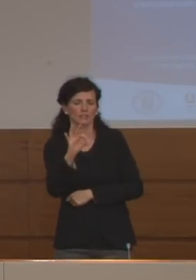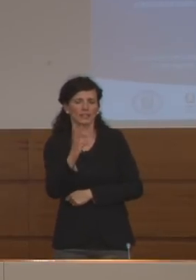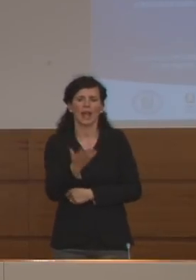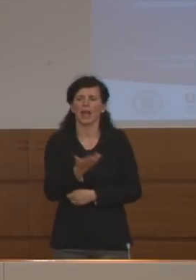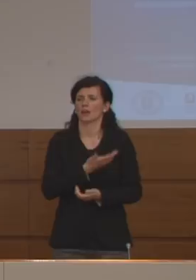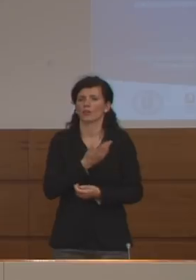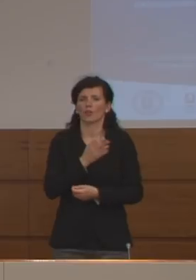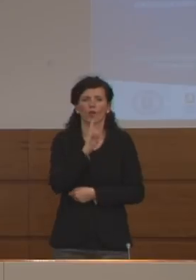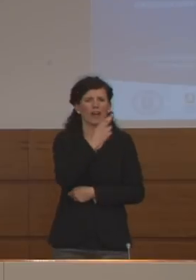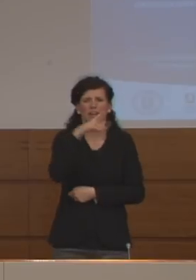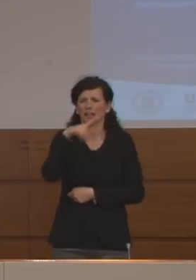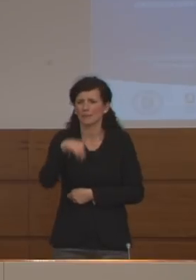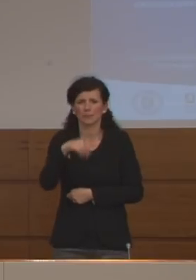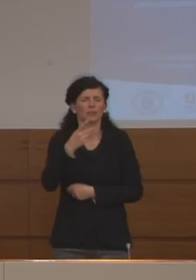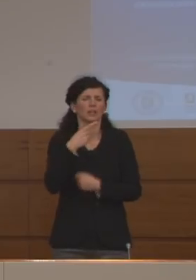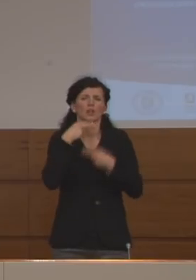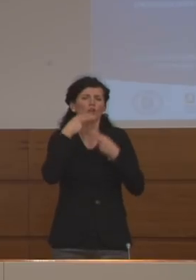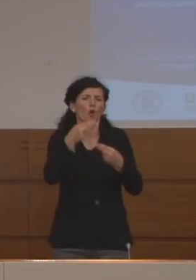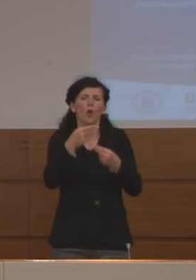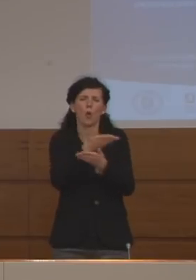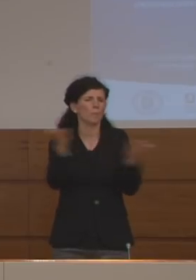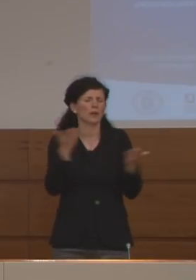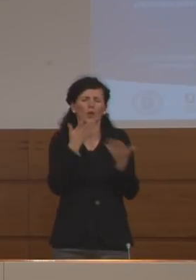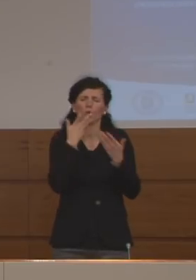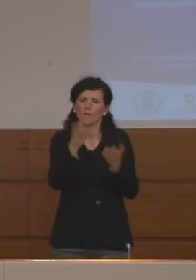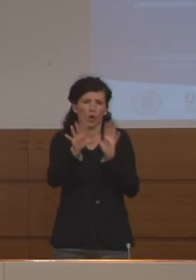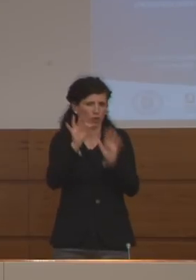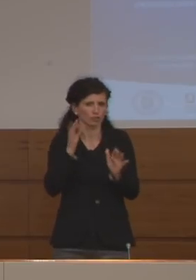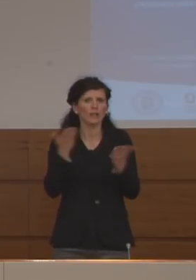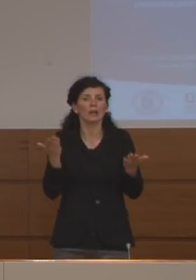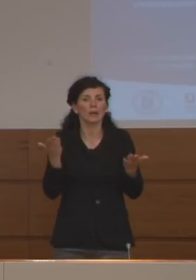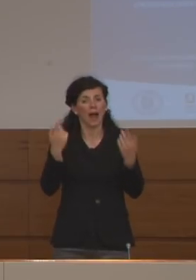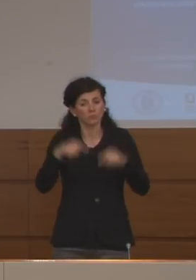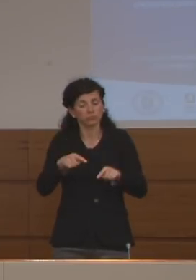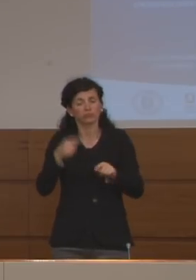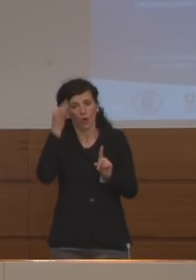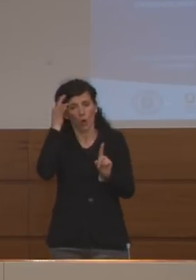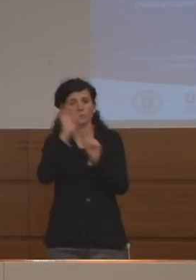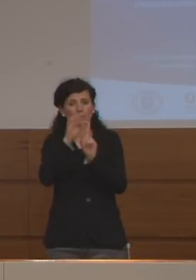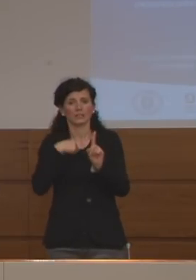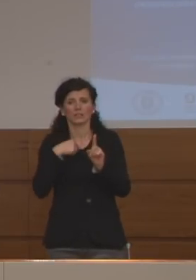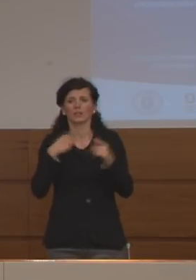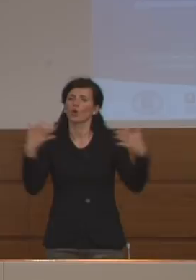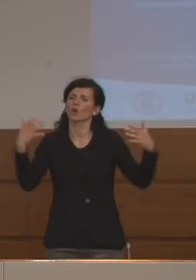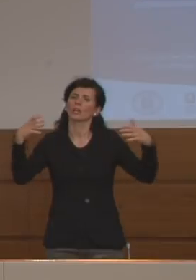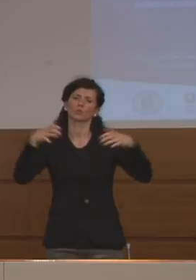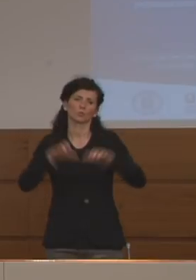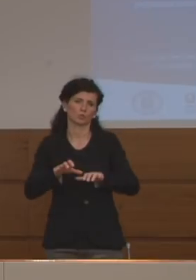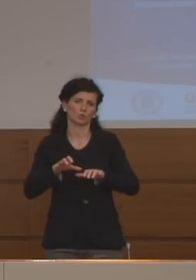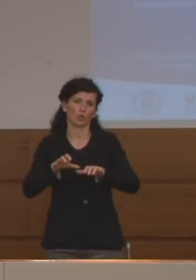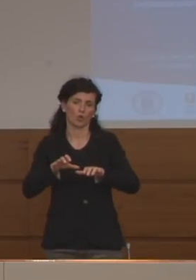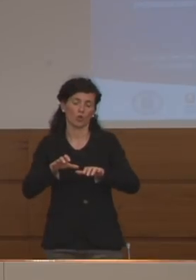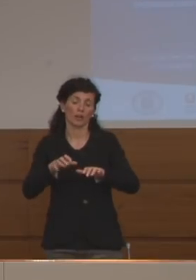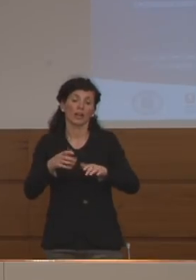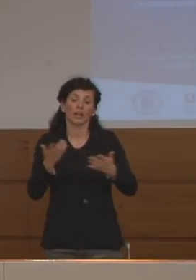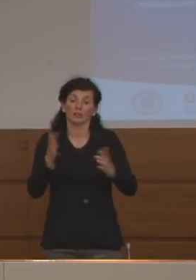E ovviamente queste valutazioni andranno poi aggiornate in itinere.